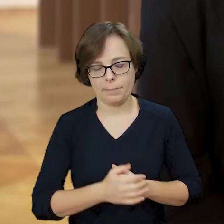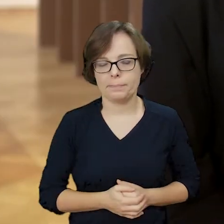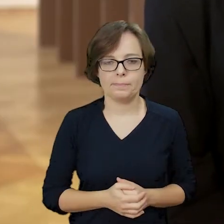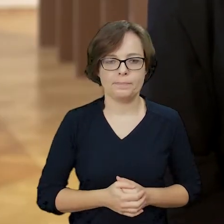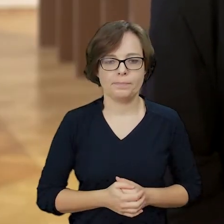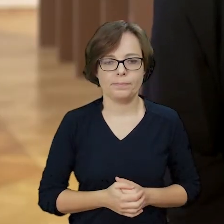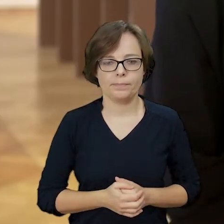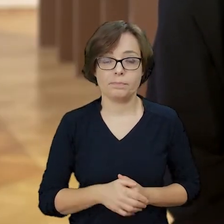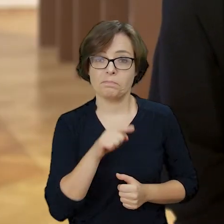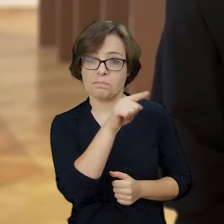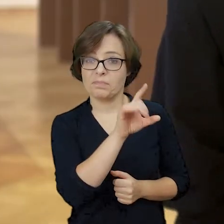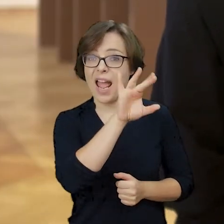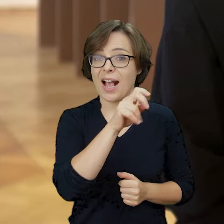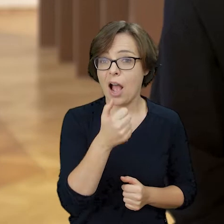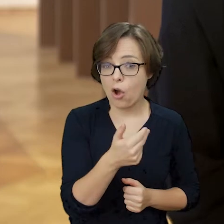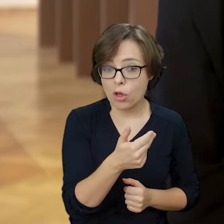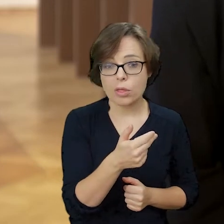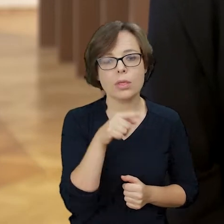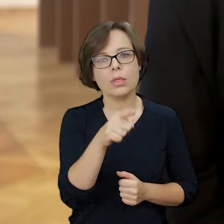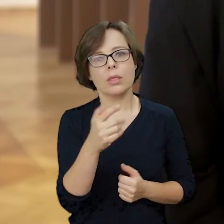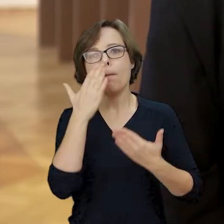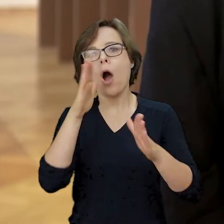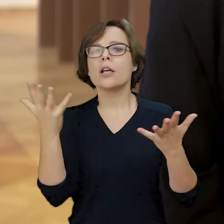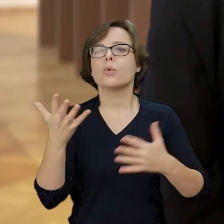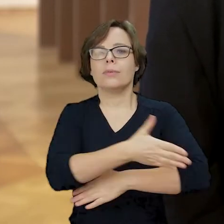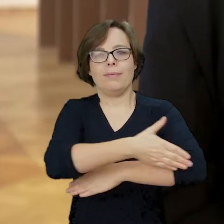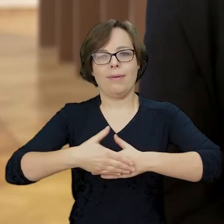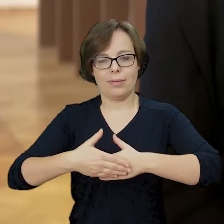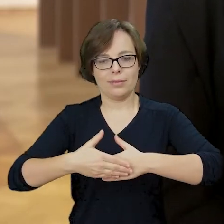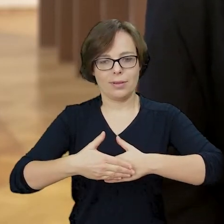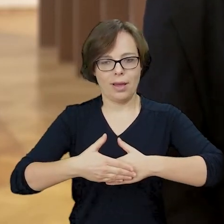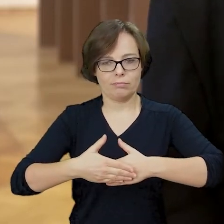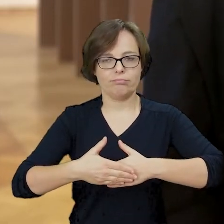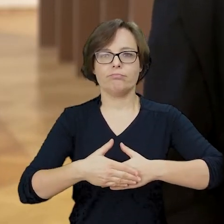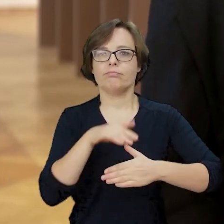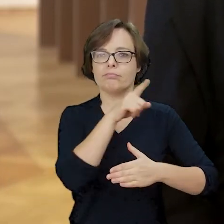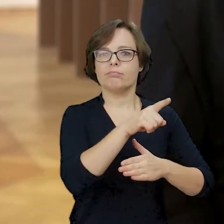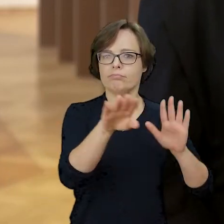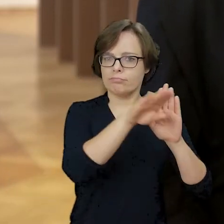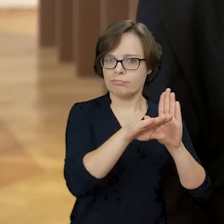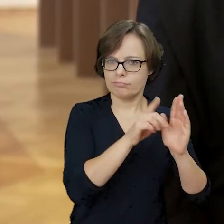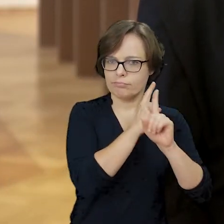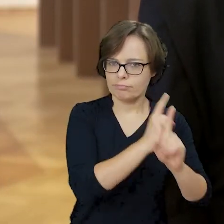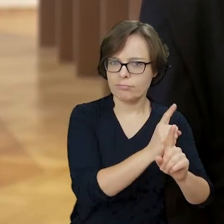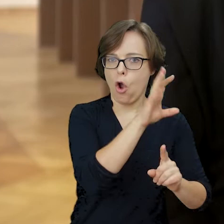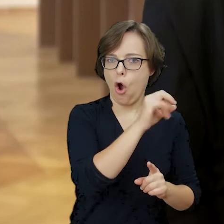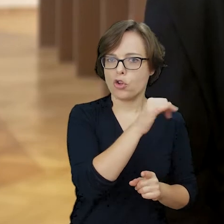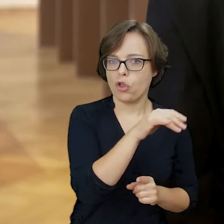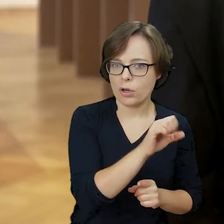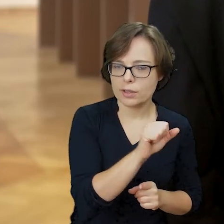Gaon wytyczył linię podziału pomiędzy ortodoksją i swoimi zwolennikami zwolennicy, a tym nowym chasydyzmem.